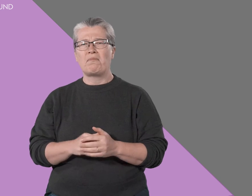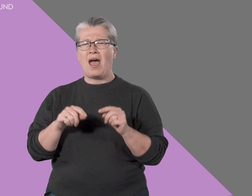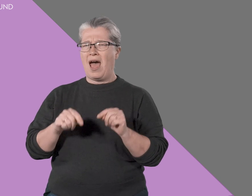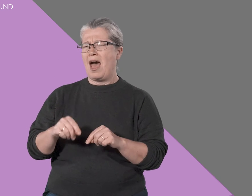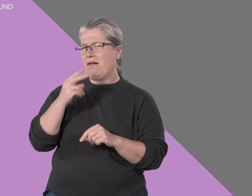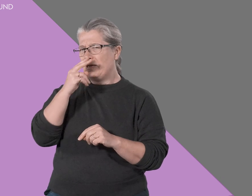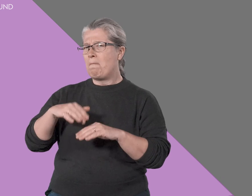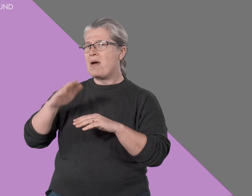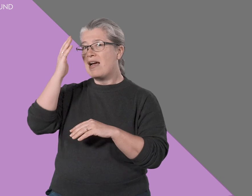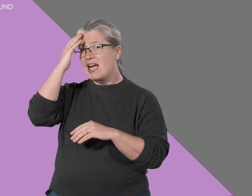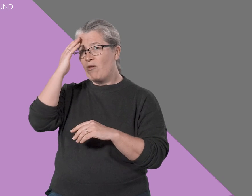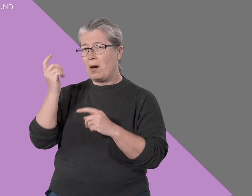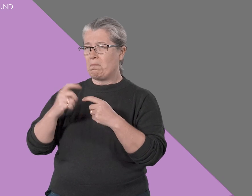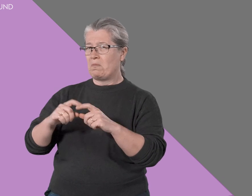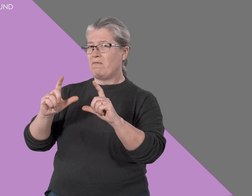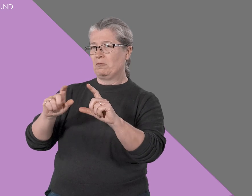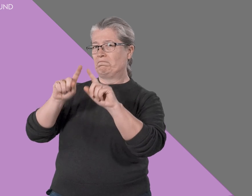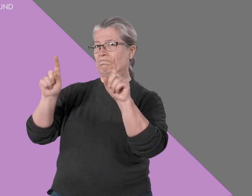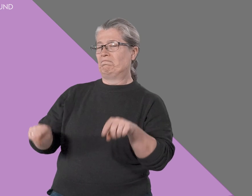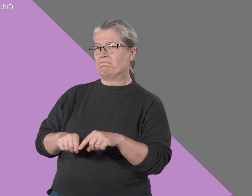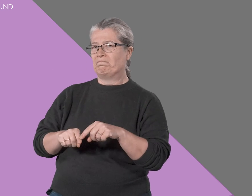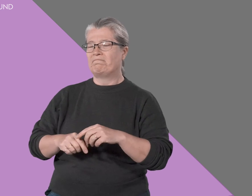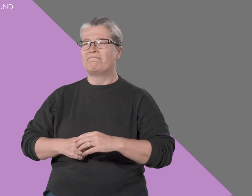Se närmare i bilagan intill.